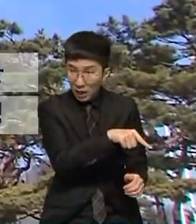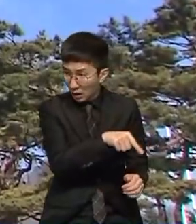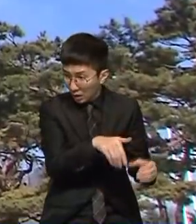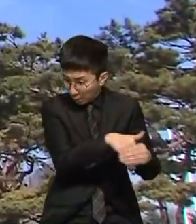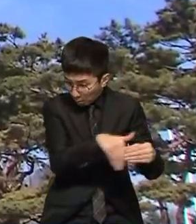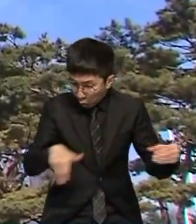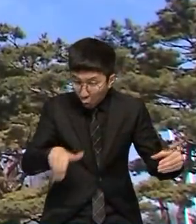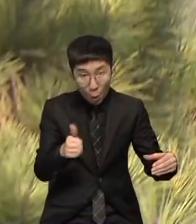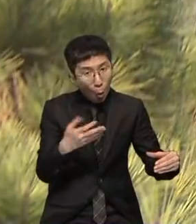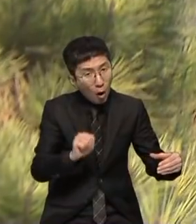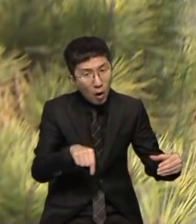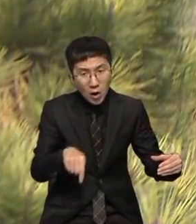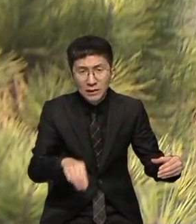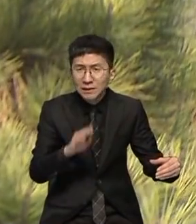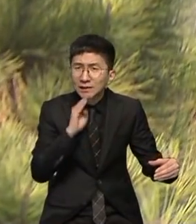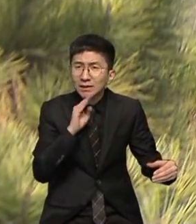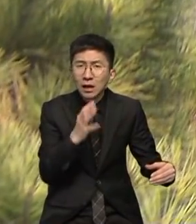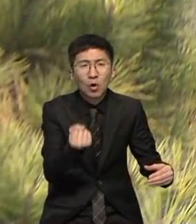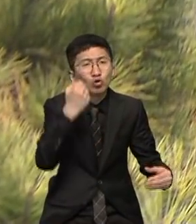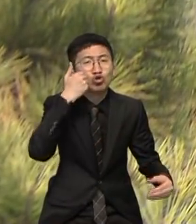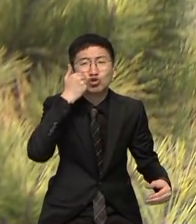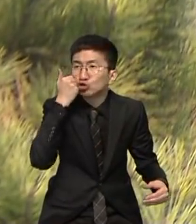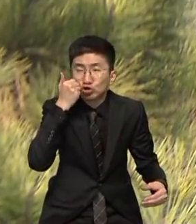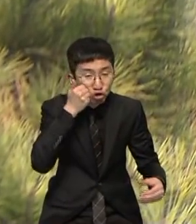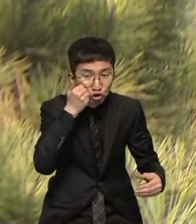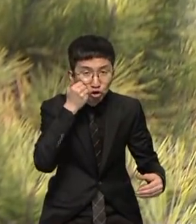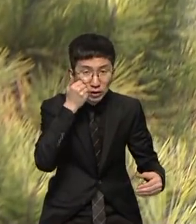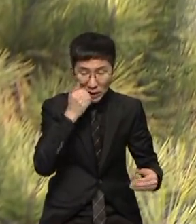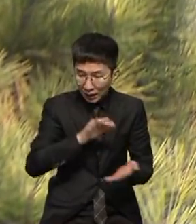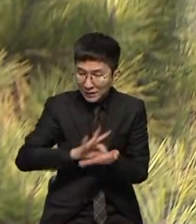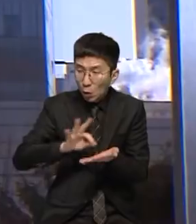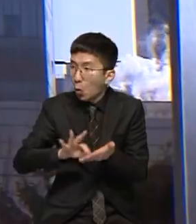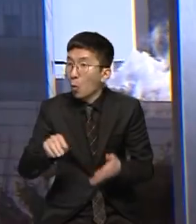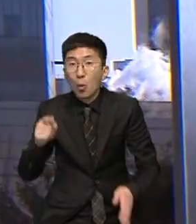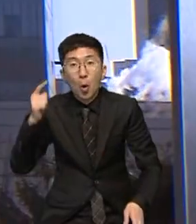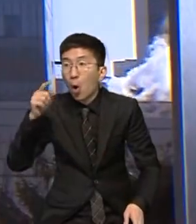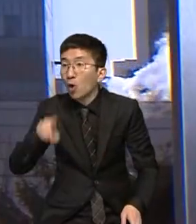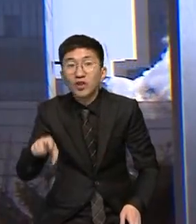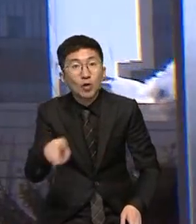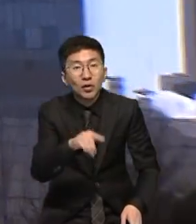들어간 5억 원이 실제 누구 돈이고 또 어떤 용처로 사용됐는지 수사하고 있습니다. SBS 홍영재입니다.